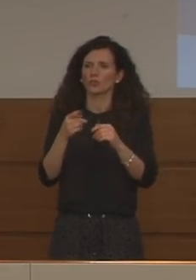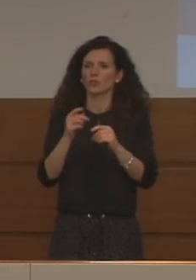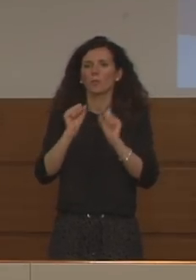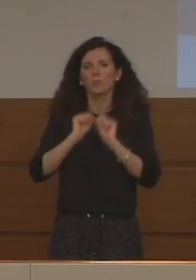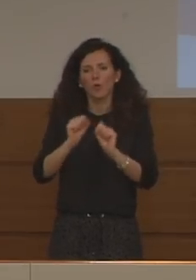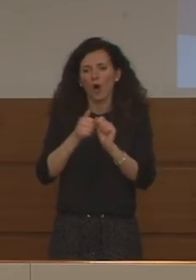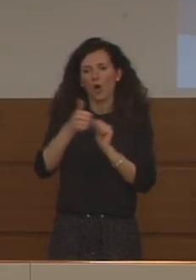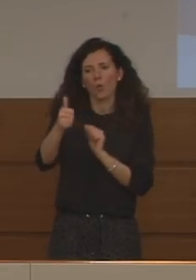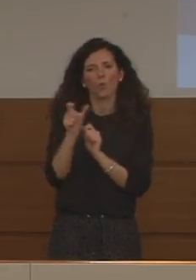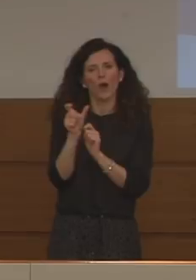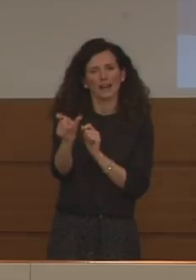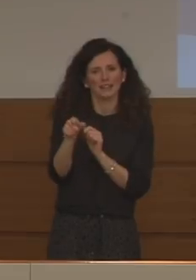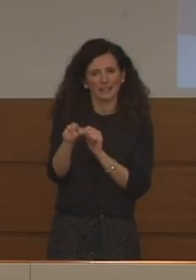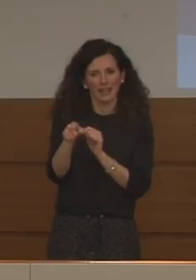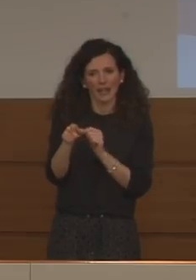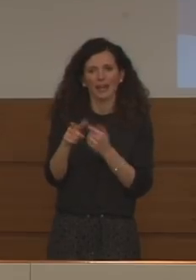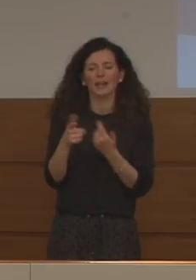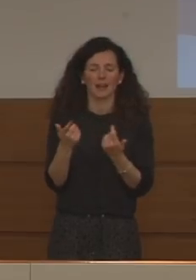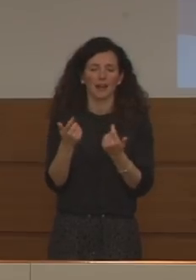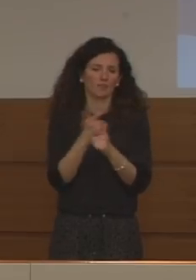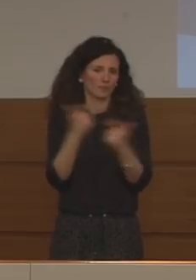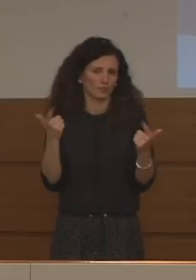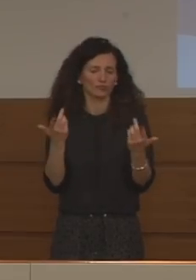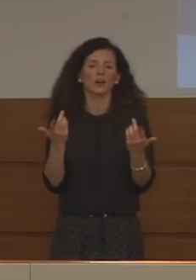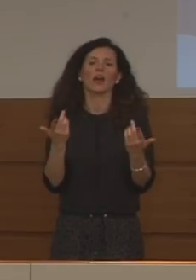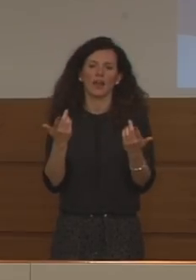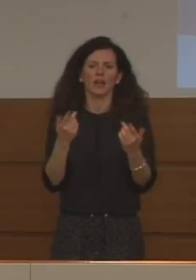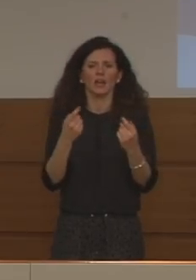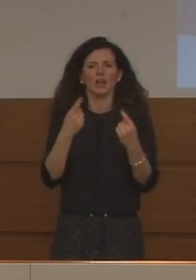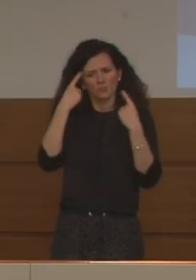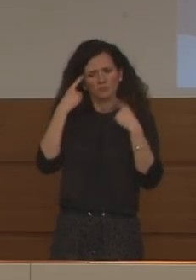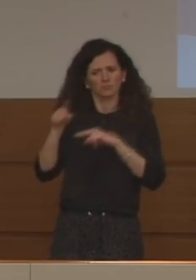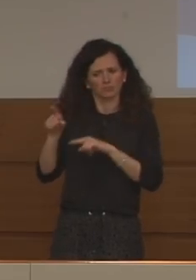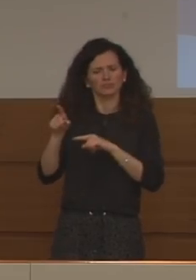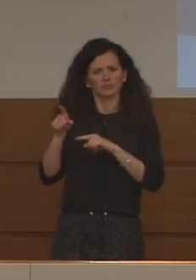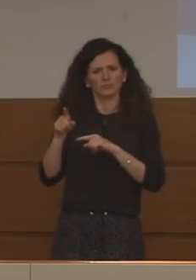Quindi se ne stanno occupando loro e la protezione civile nazionale è a